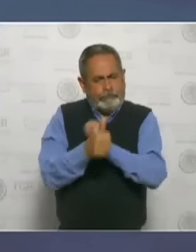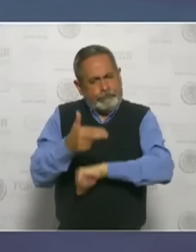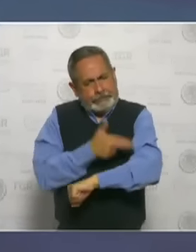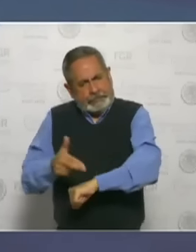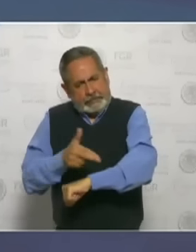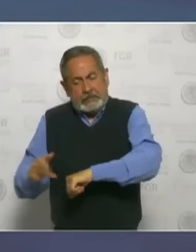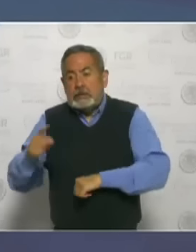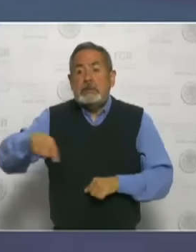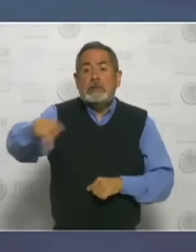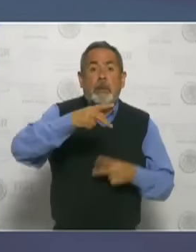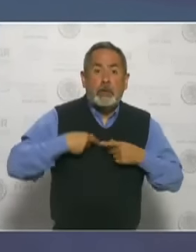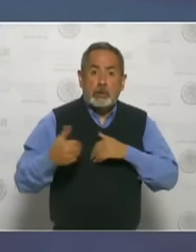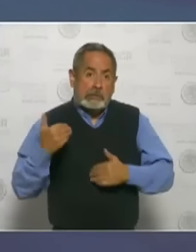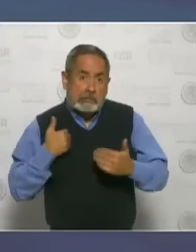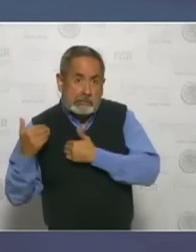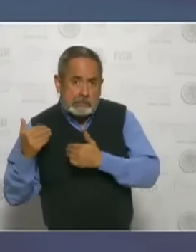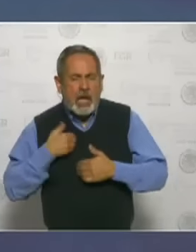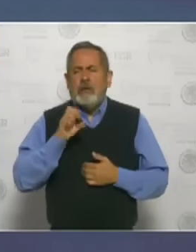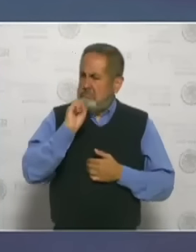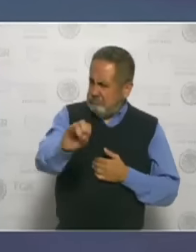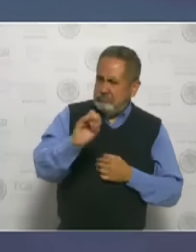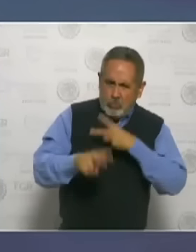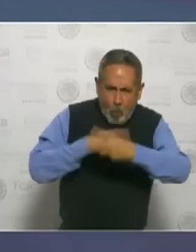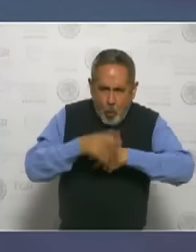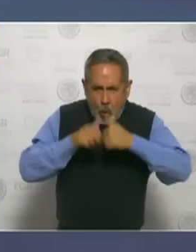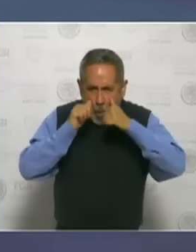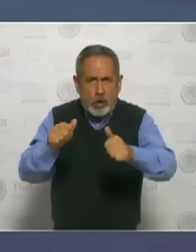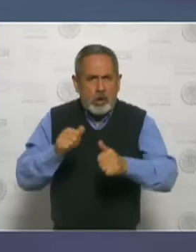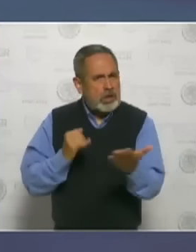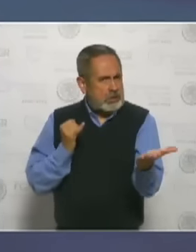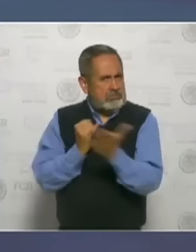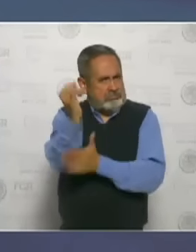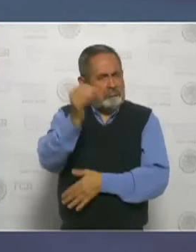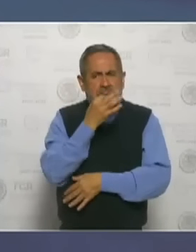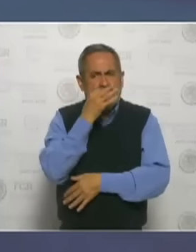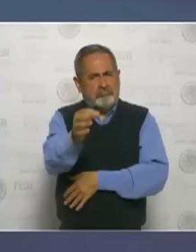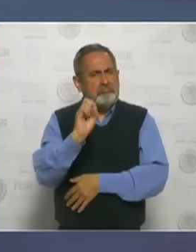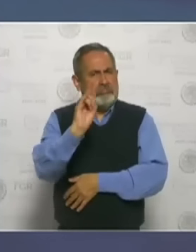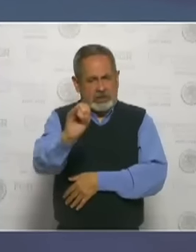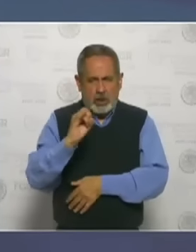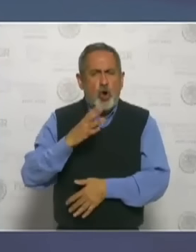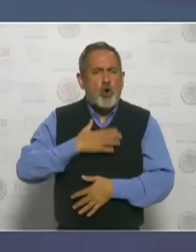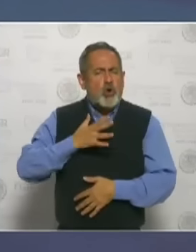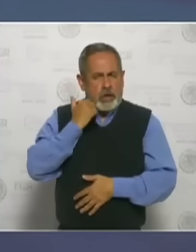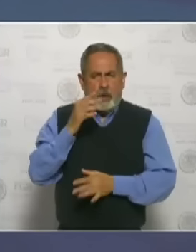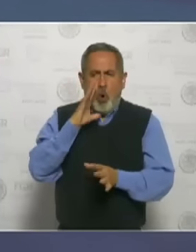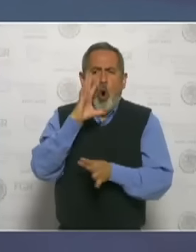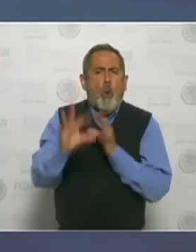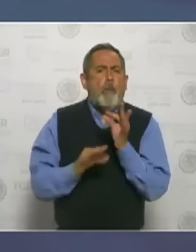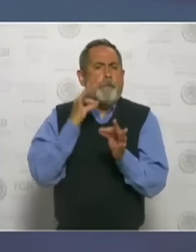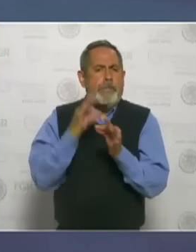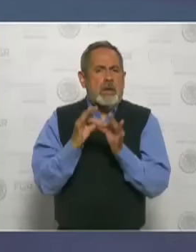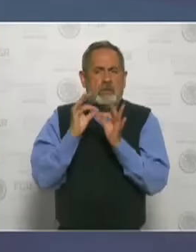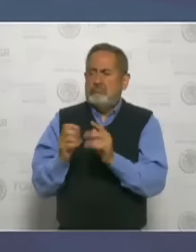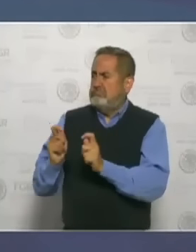de las víctimas. Reafirmamos nuestra determinación de cumplir plenamente con nuestras obligaciones en